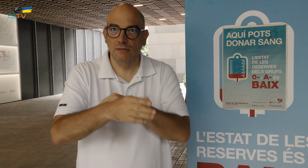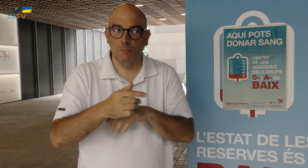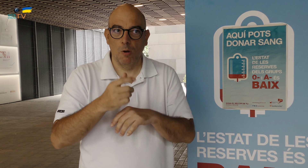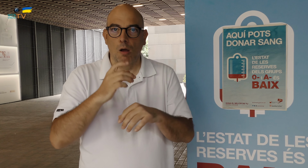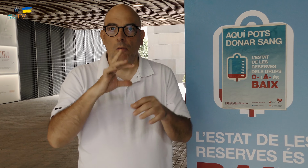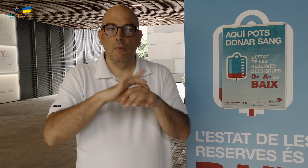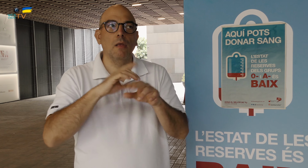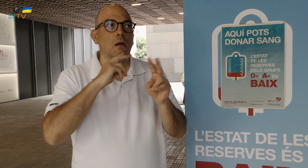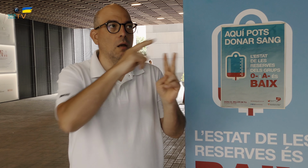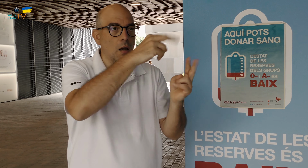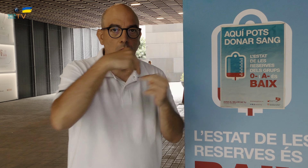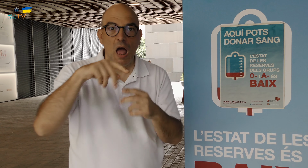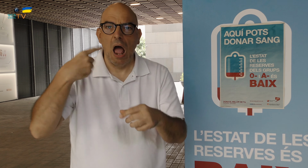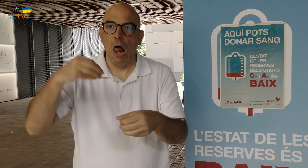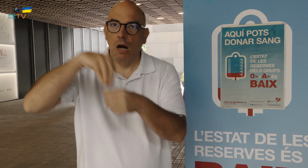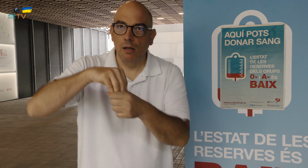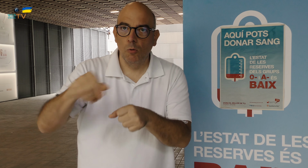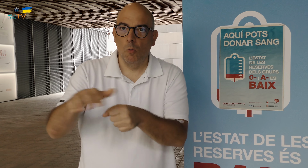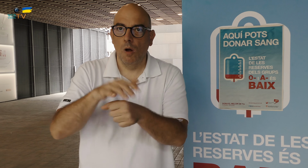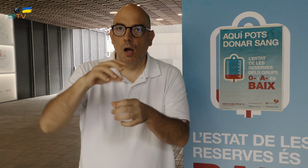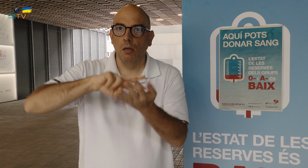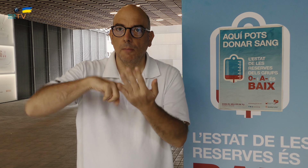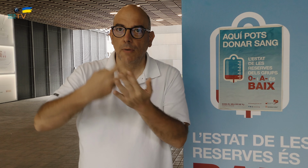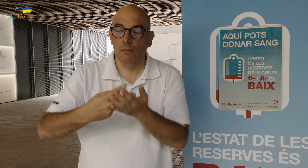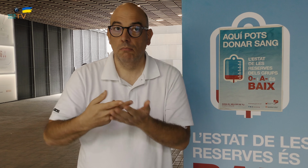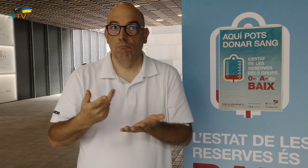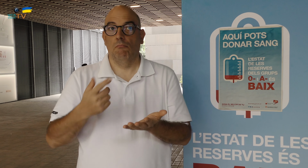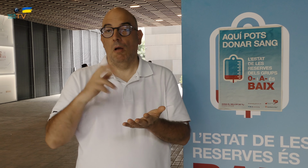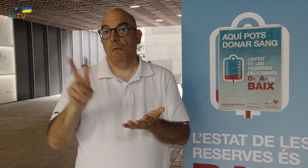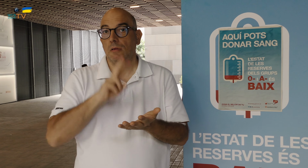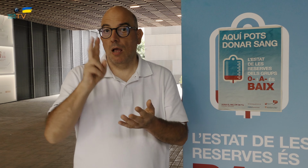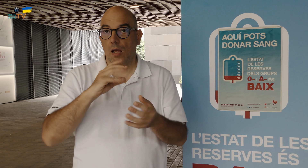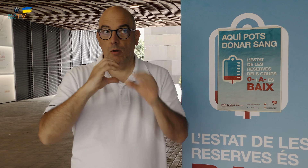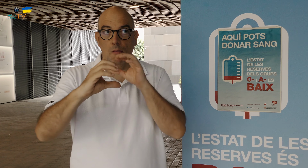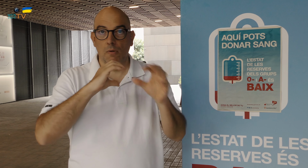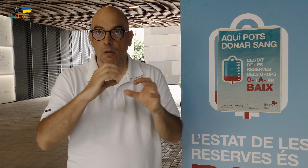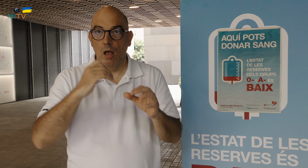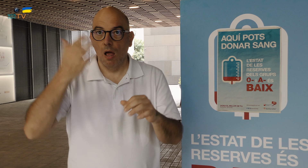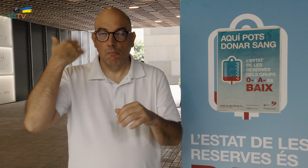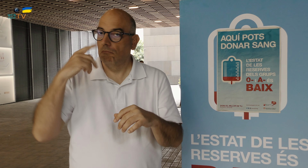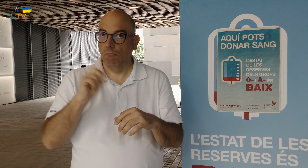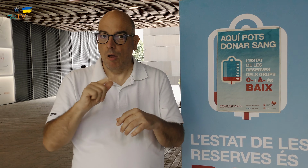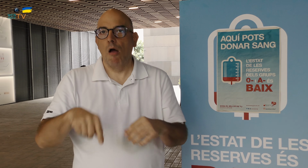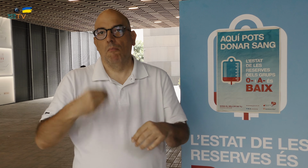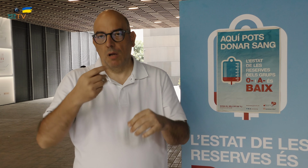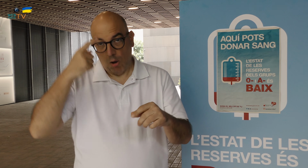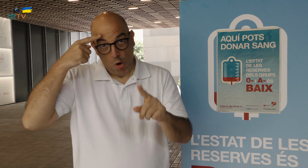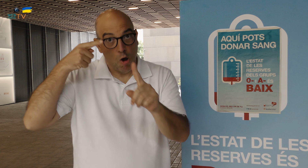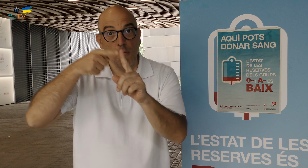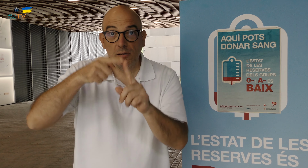i poder comunicar-me amb els professionals a través d’un intèrpret. Avui ho he pogut fer, altres dies no.